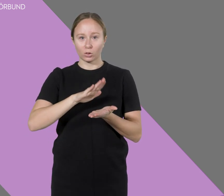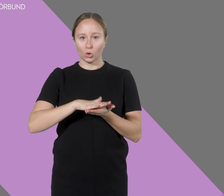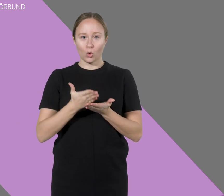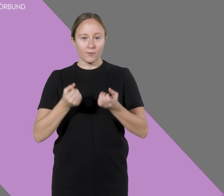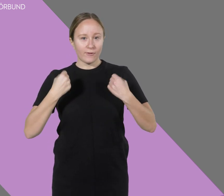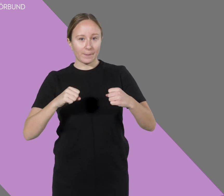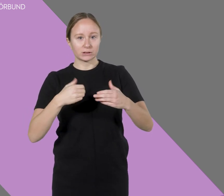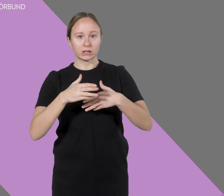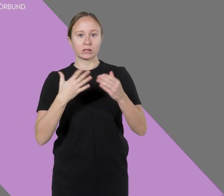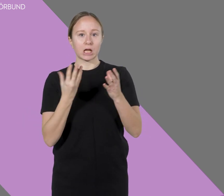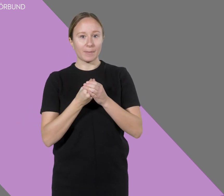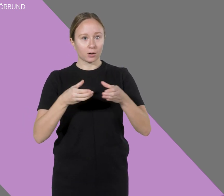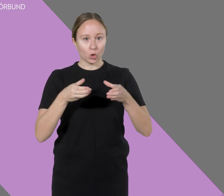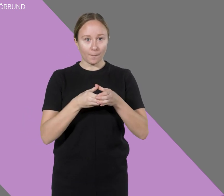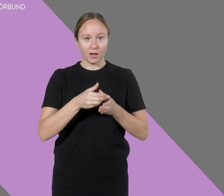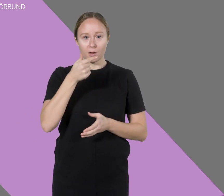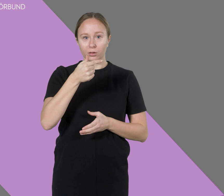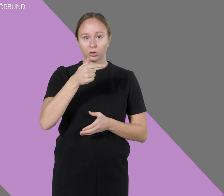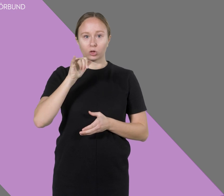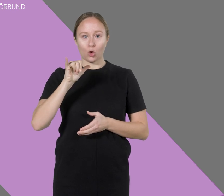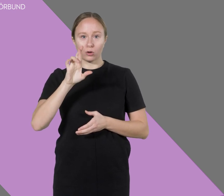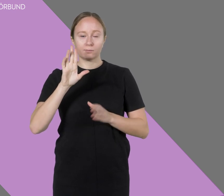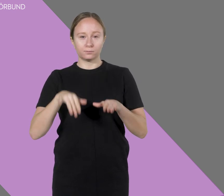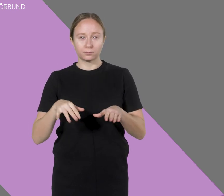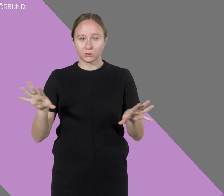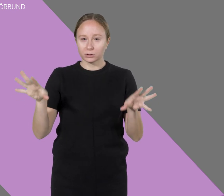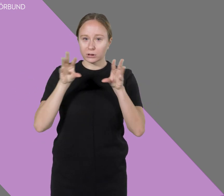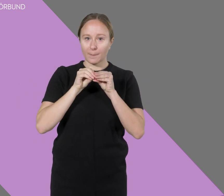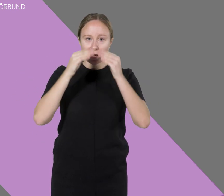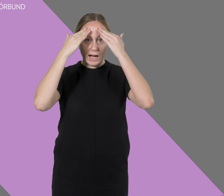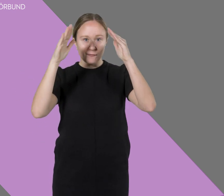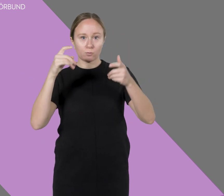Tolkverksamhetens samarbetsgrupp TTYR har sammanställt information -